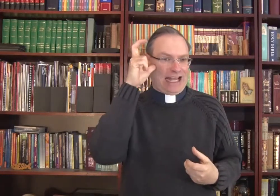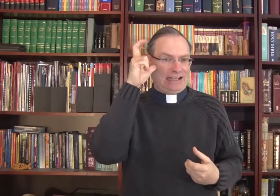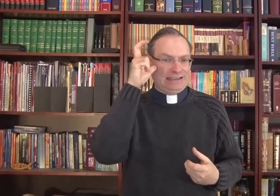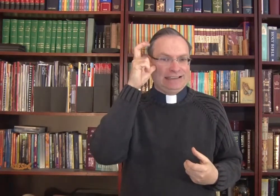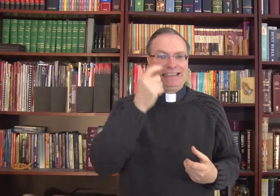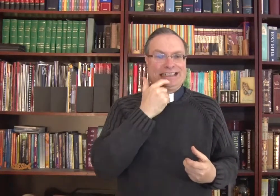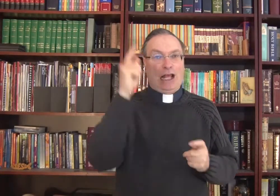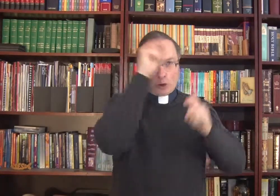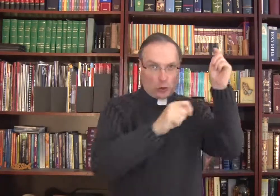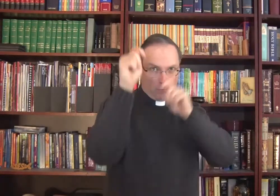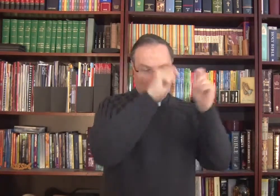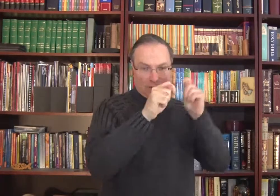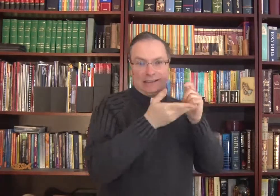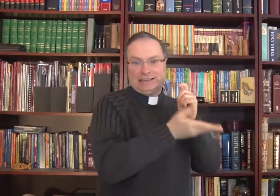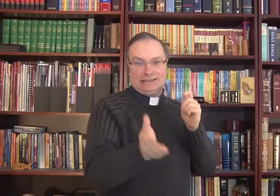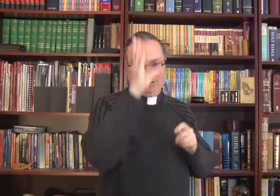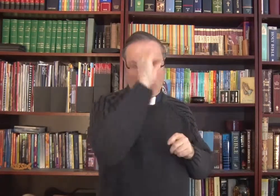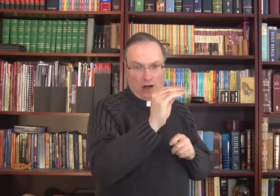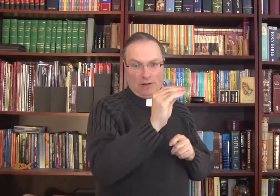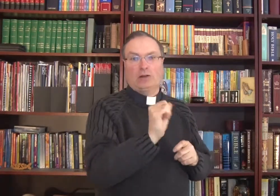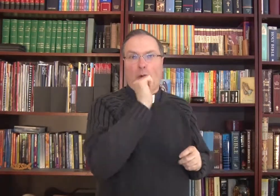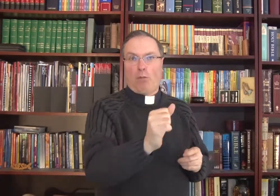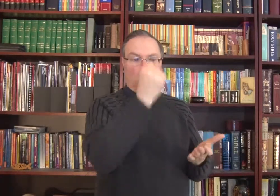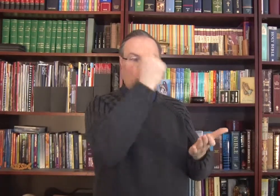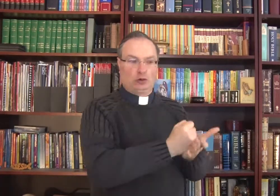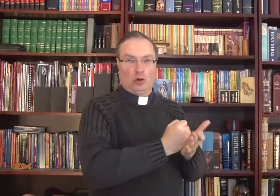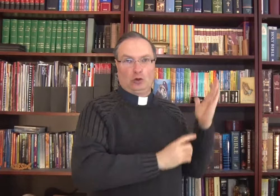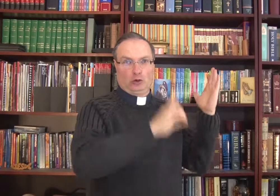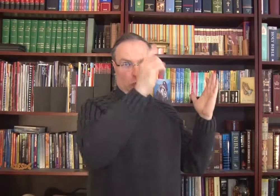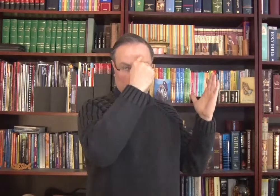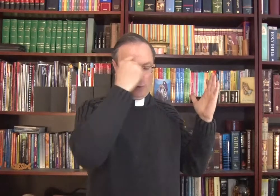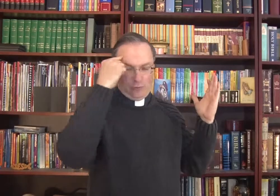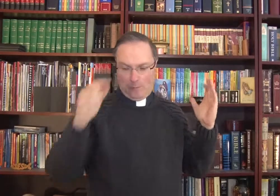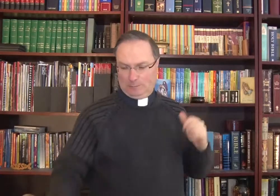qui tourmentent ces hommes qui n'avaient pas le sceau de Dieu sur leurs fronts.